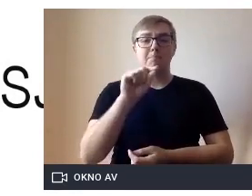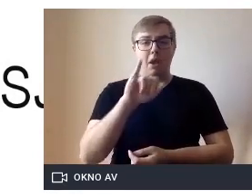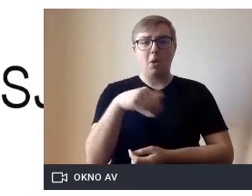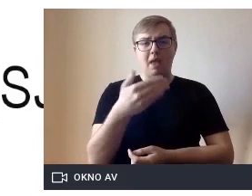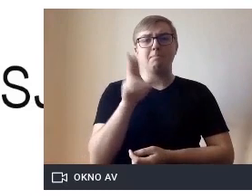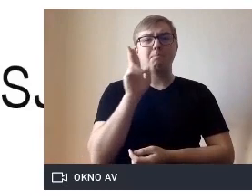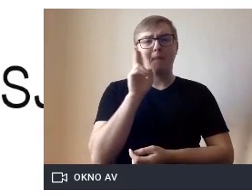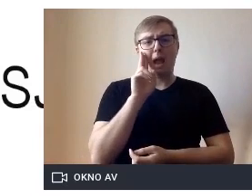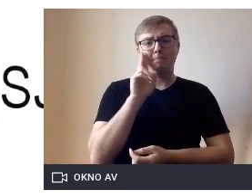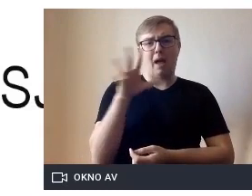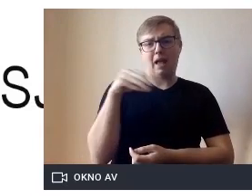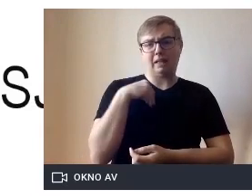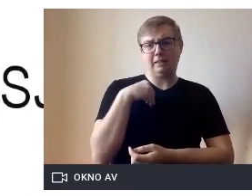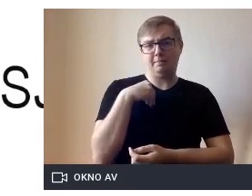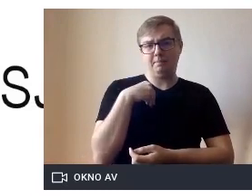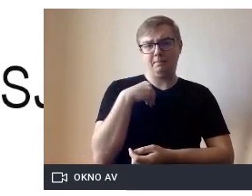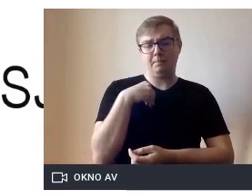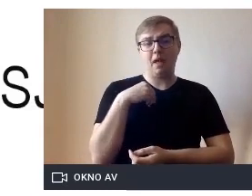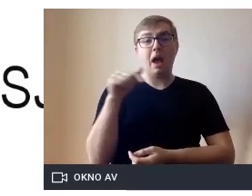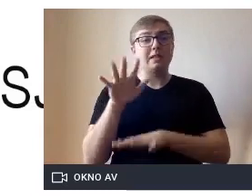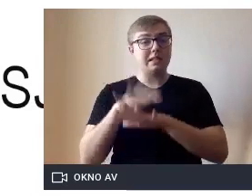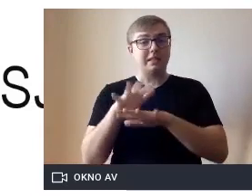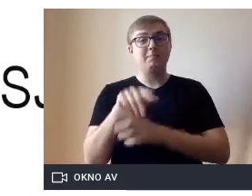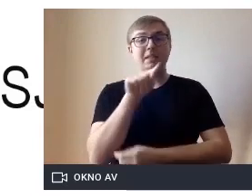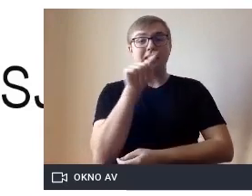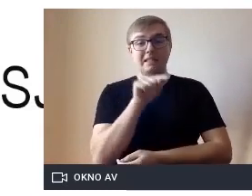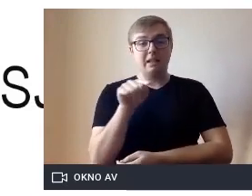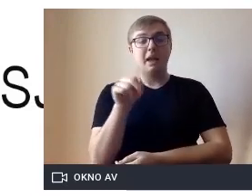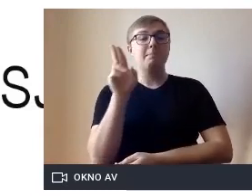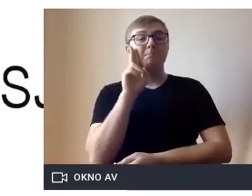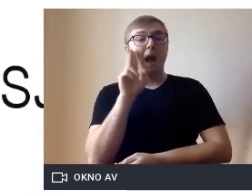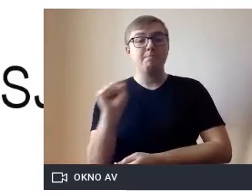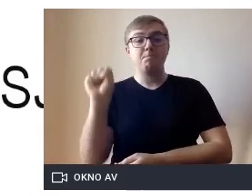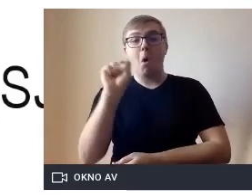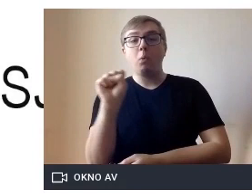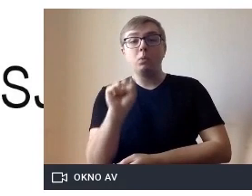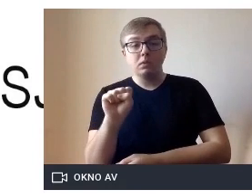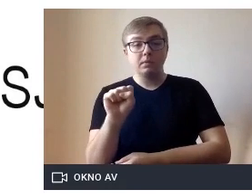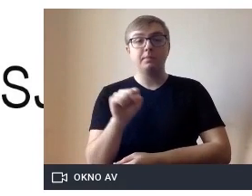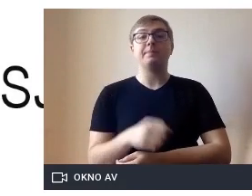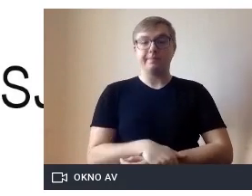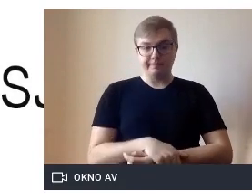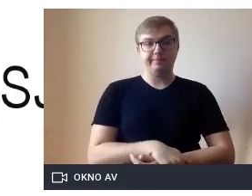a w PJM "JA MAMA RAZEM", w SJM "Z mamĄ".